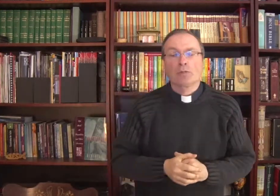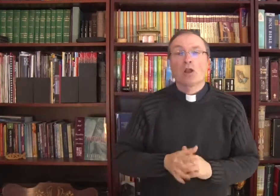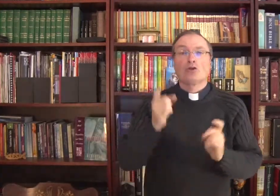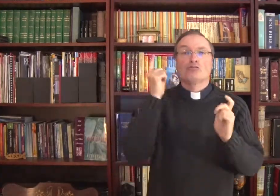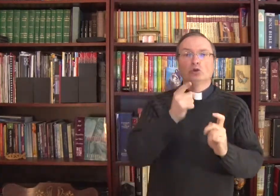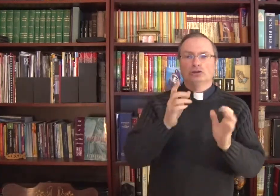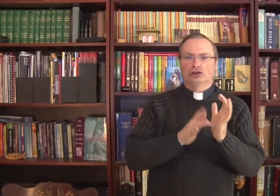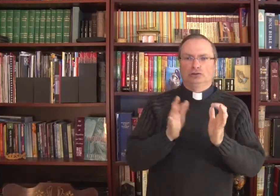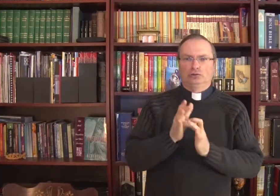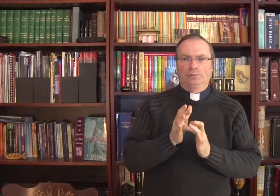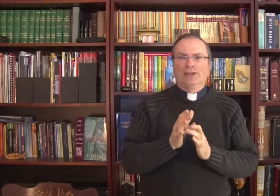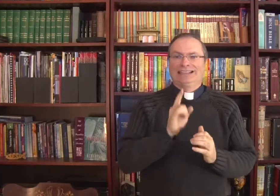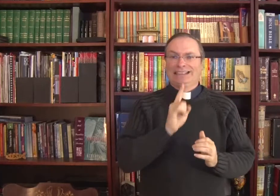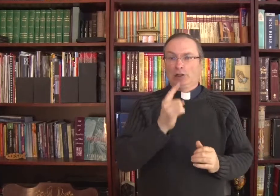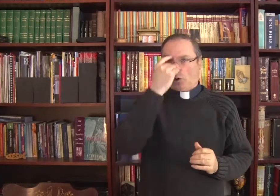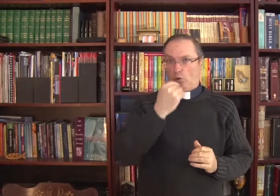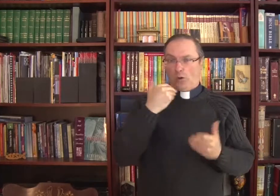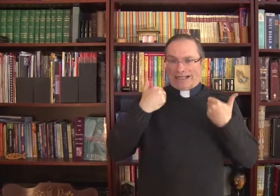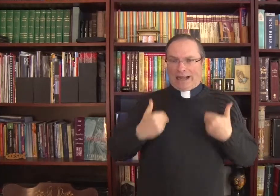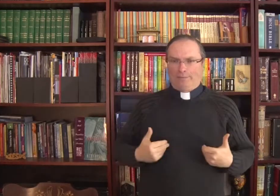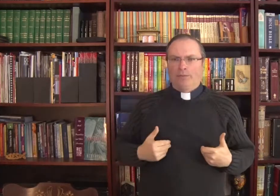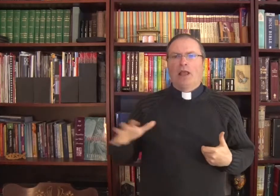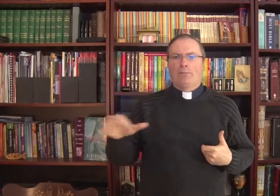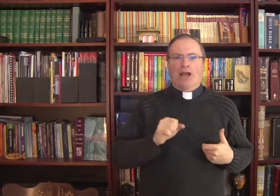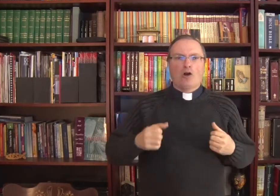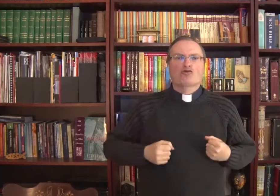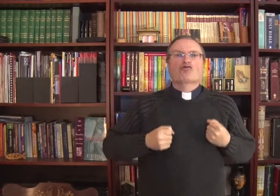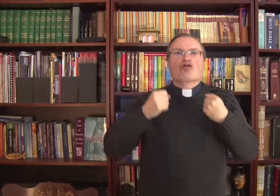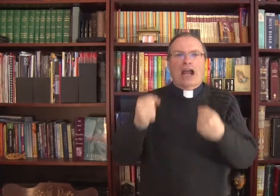Le but de Jésus est que le croyant prend courage